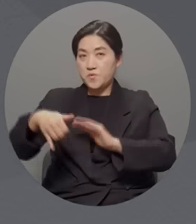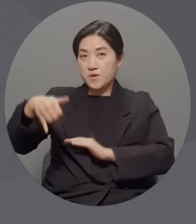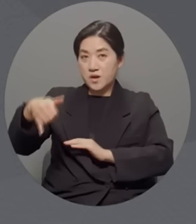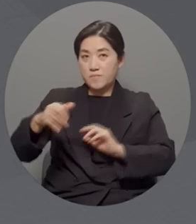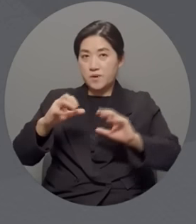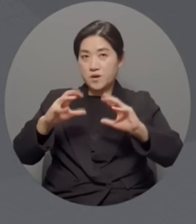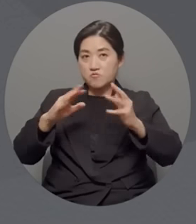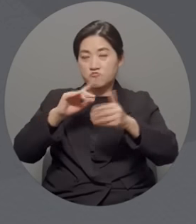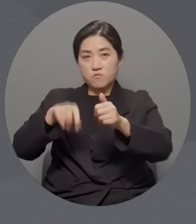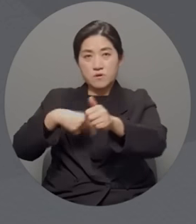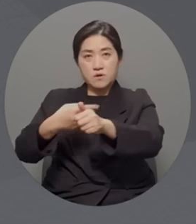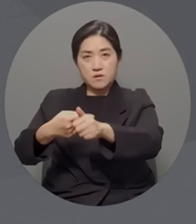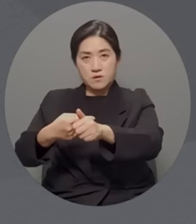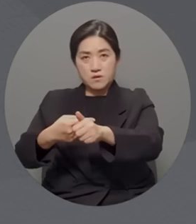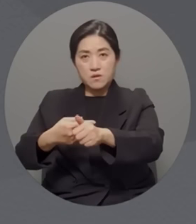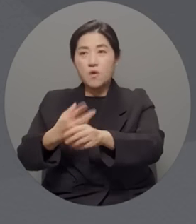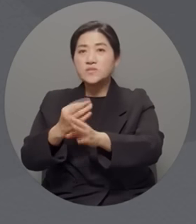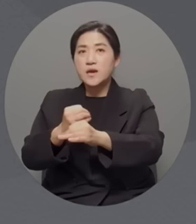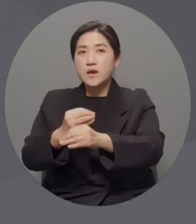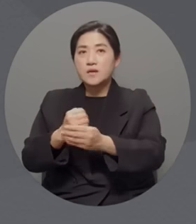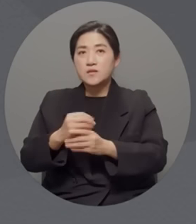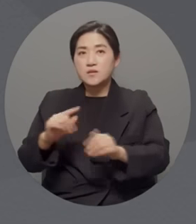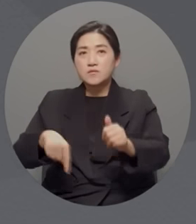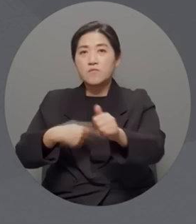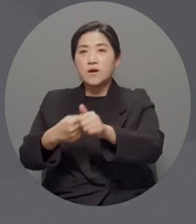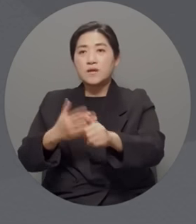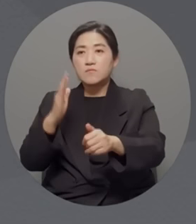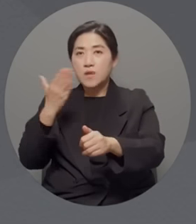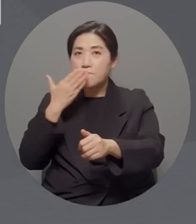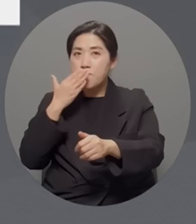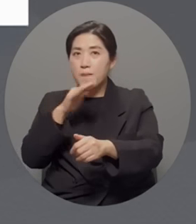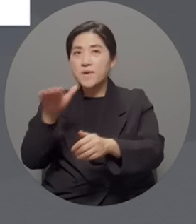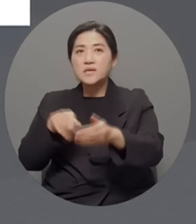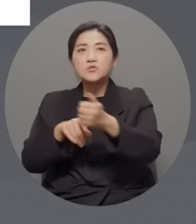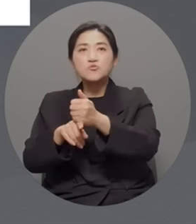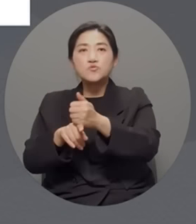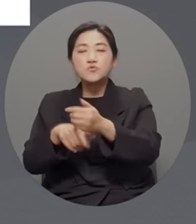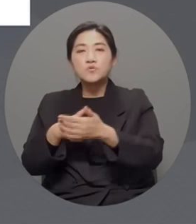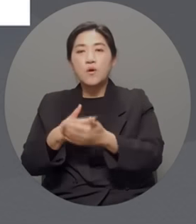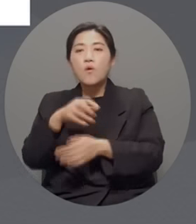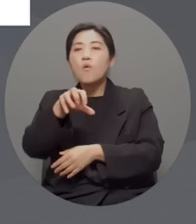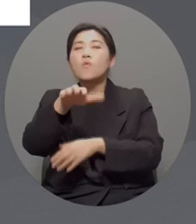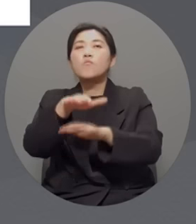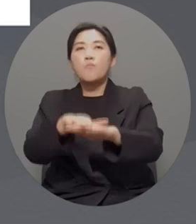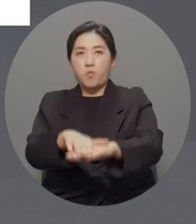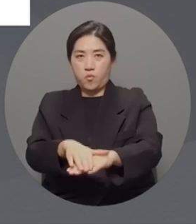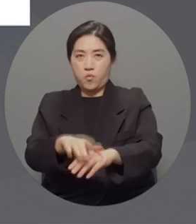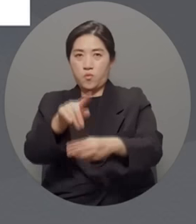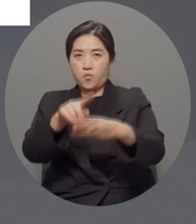MBC는 지난달 말 명품 가방이 국고로 귀속된 시점과 국고로 귀속하게 된 이유,